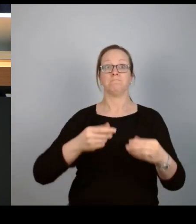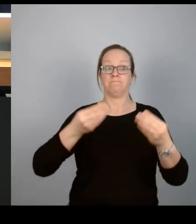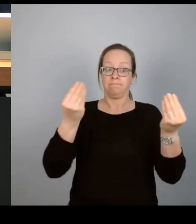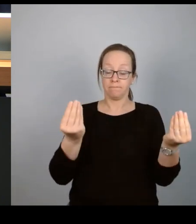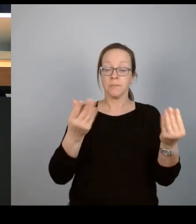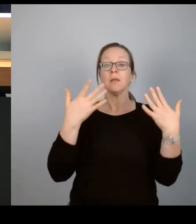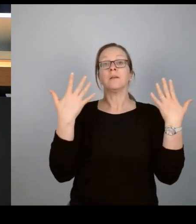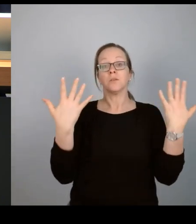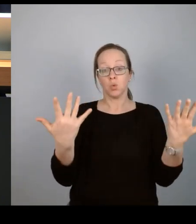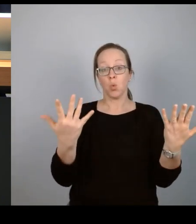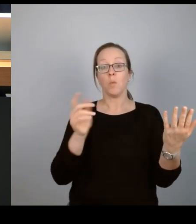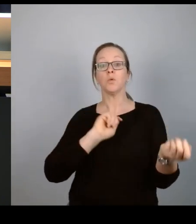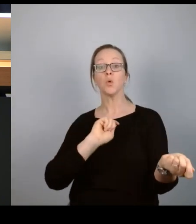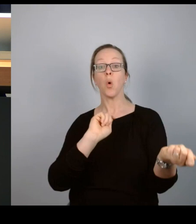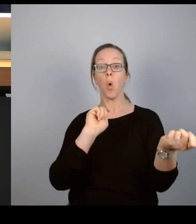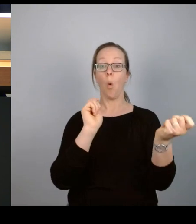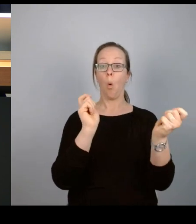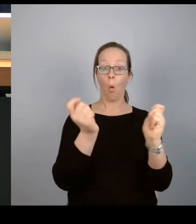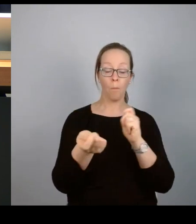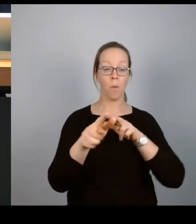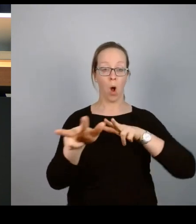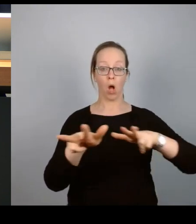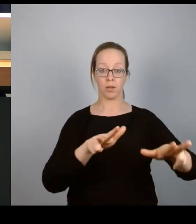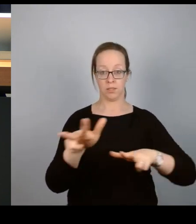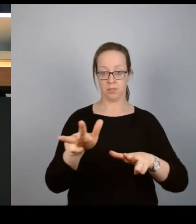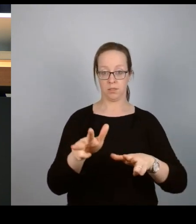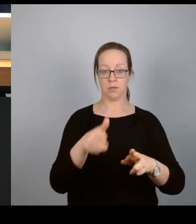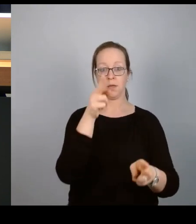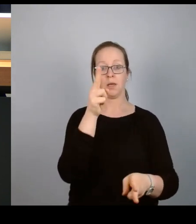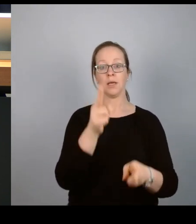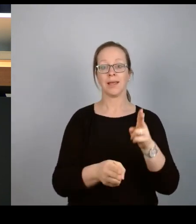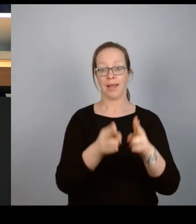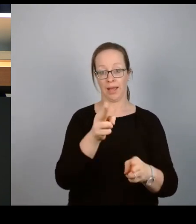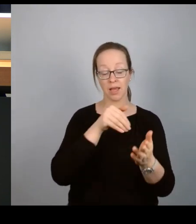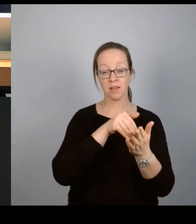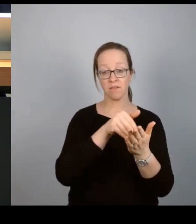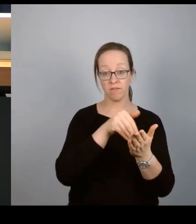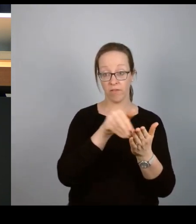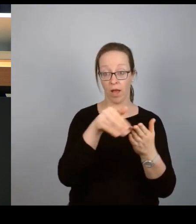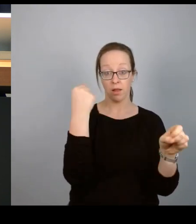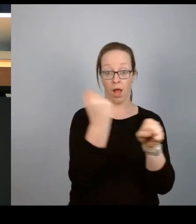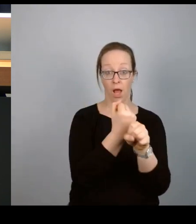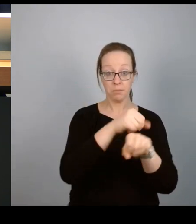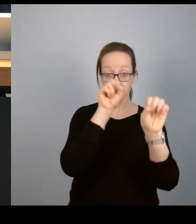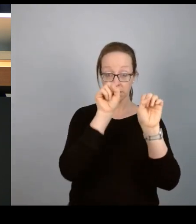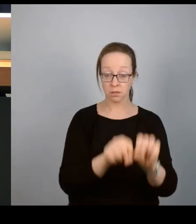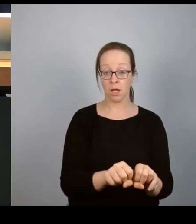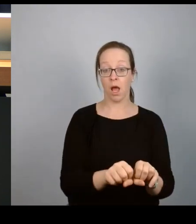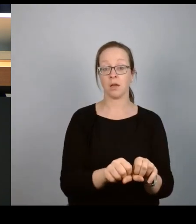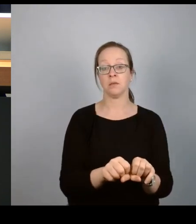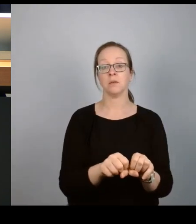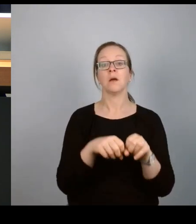Dienstleister des Landes auch uns ansiedeln, damit wir solche Herausforderungen wie mit dem Angriff gewappnet sind.